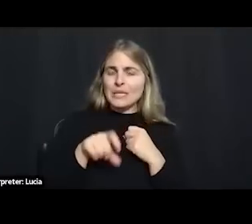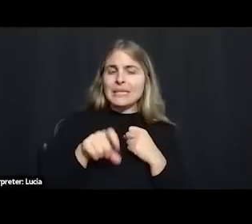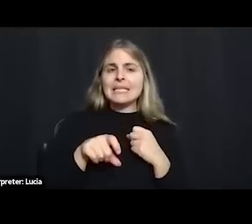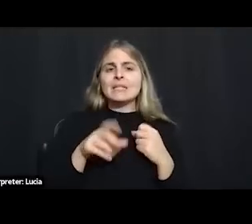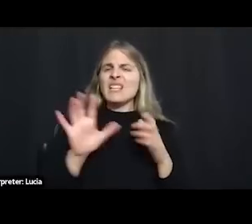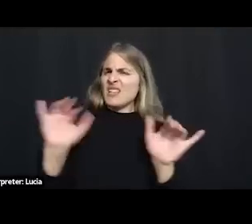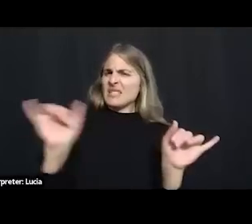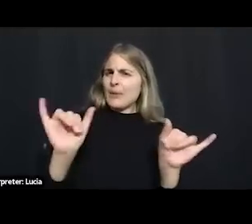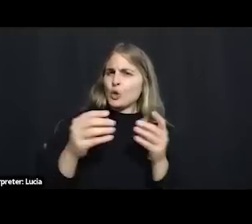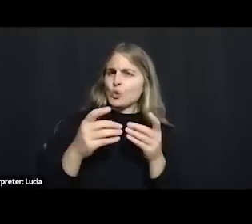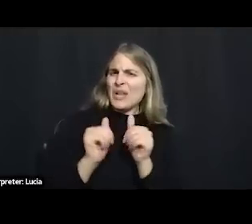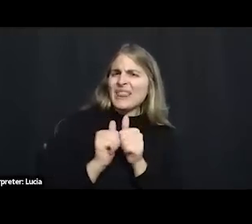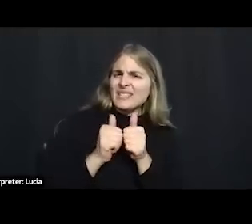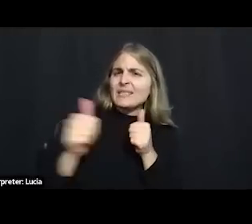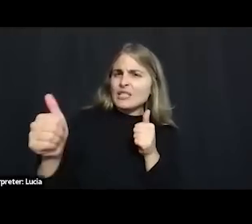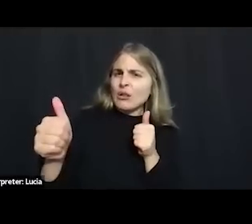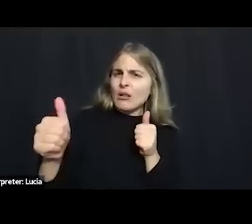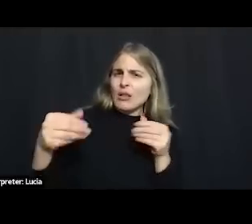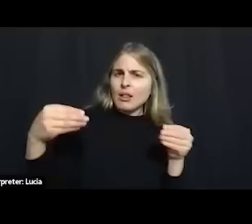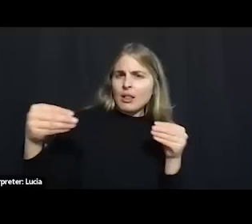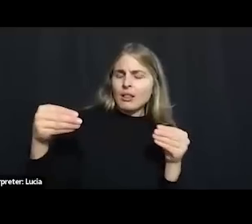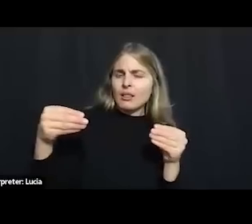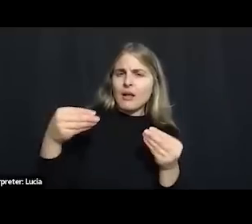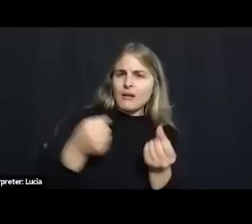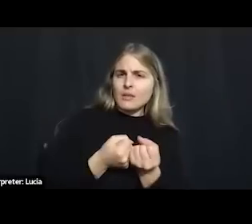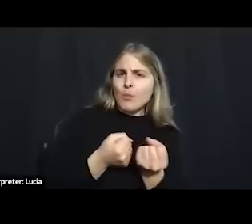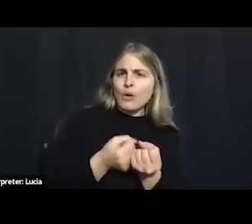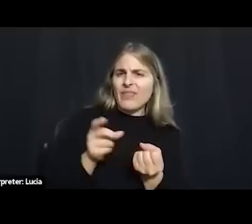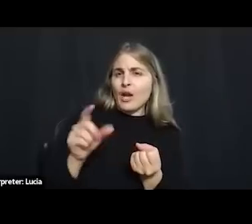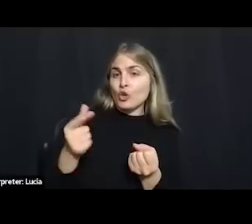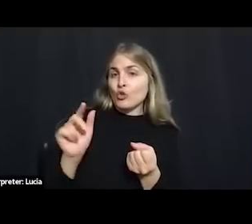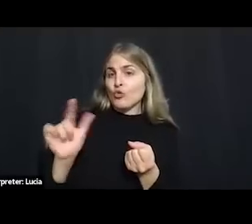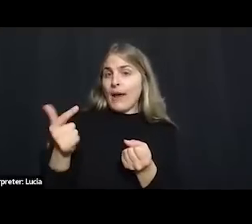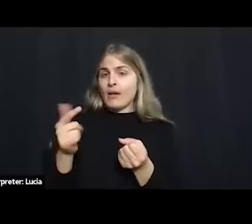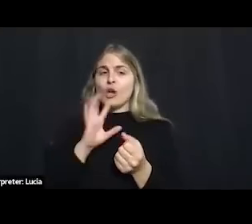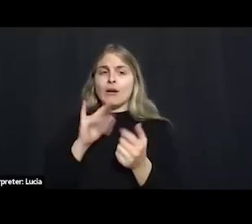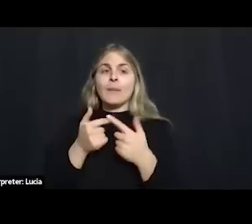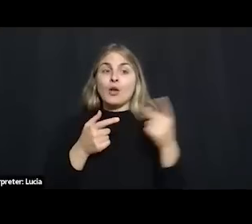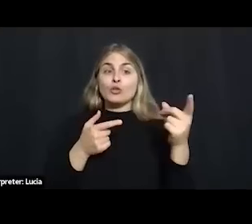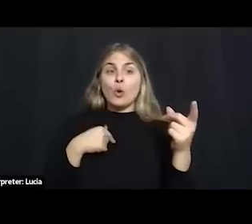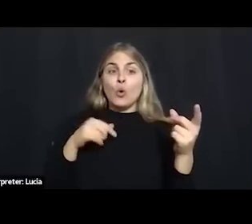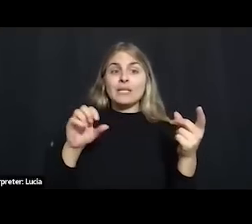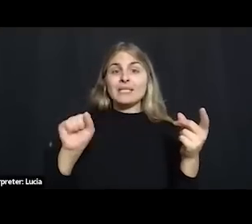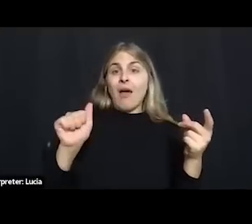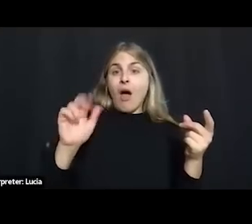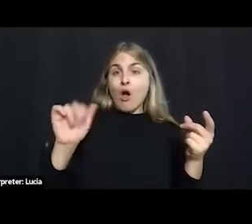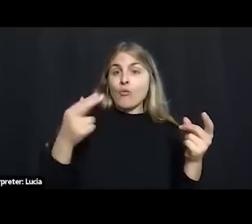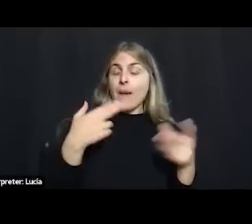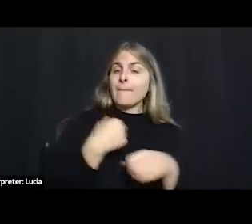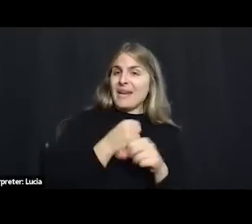a las redes distales de las que habló Greg. Athena hizo amigos con proveedores de servicios fuera de la comunidad de personas sin hogar y dijo que cuando pasa tiempo